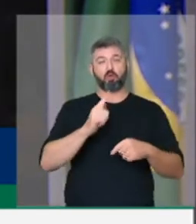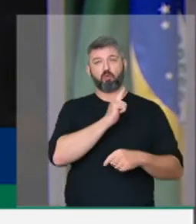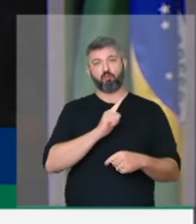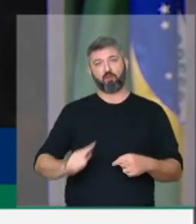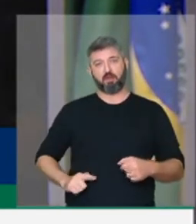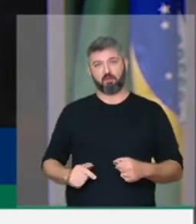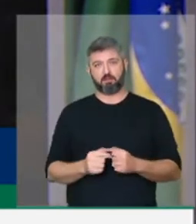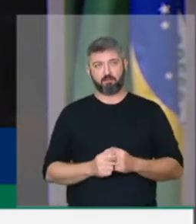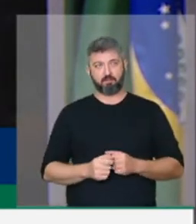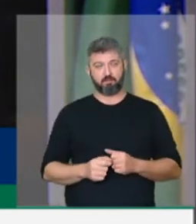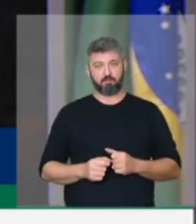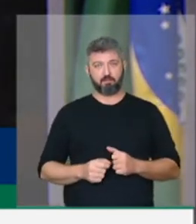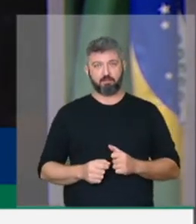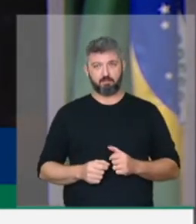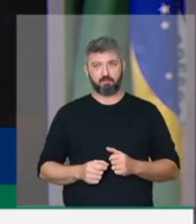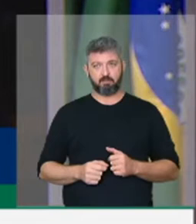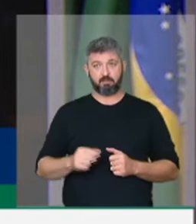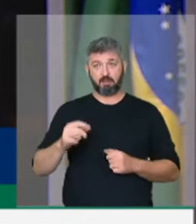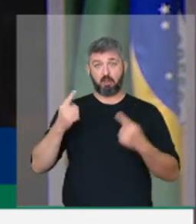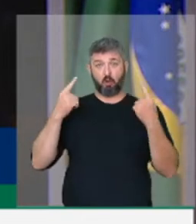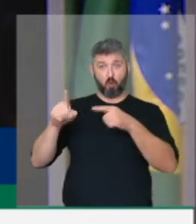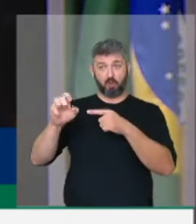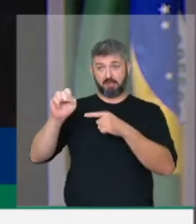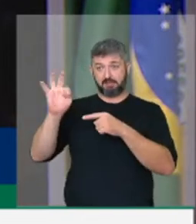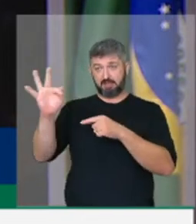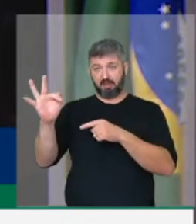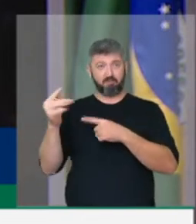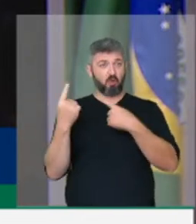GOVERNO, OPOSITORES DO GOVERNO. OPOSITORES DO STF OU DE QUALQUER INSTITUIÇÃO DO NOSSO PAÍS. EM ALGUNS